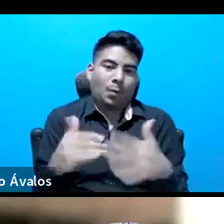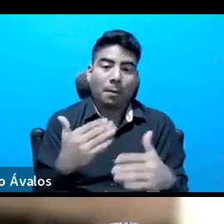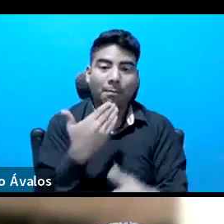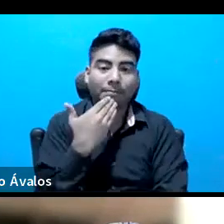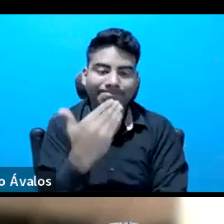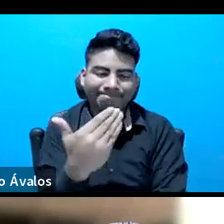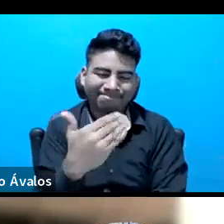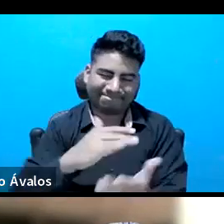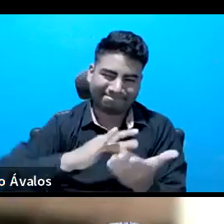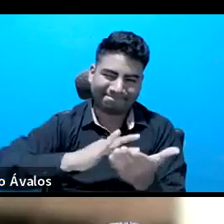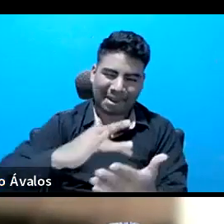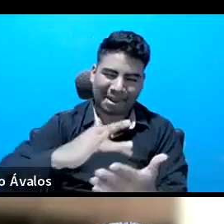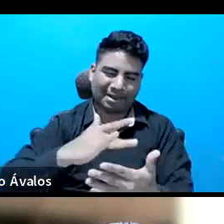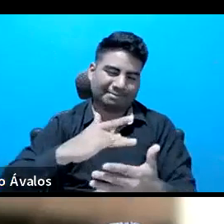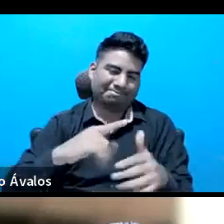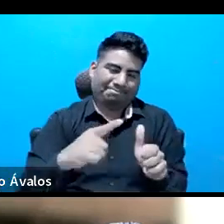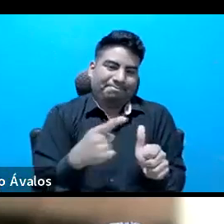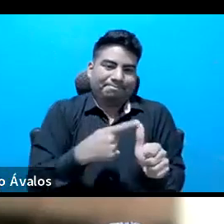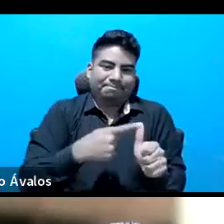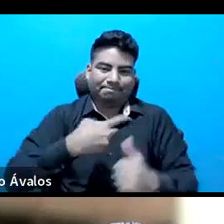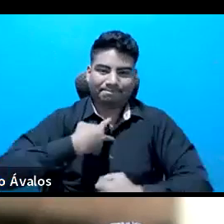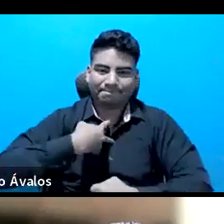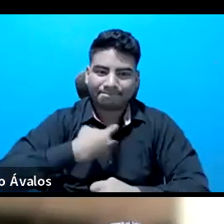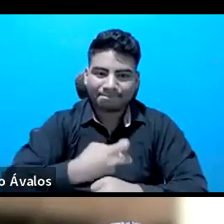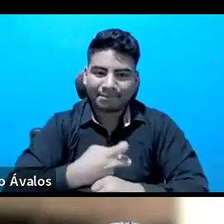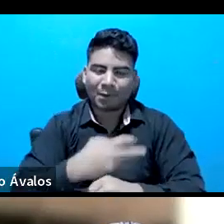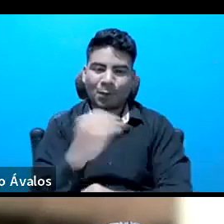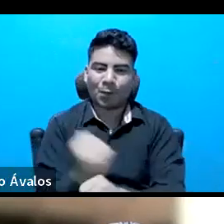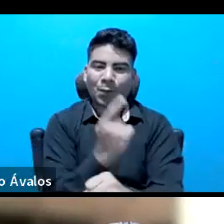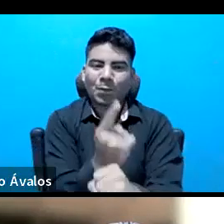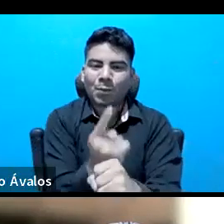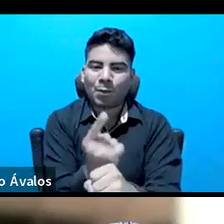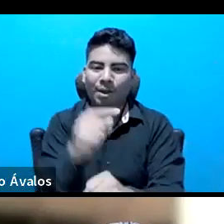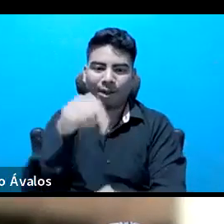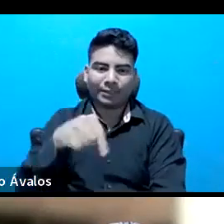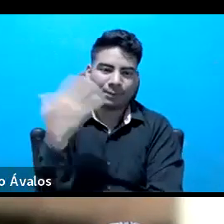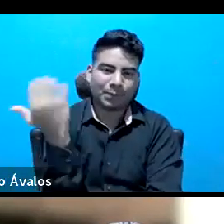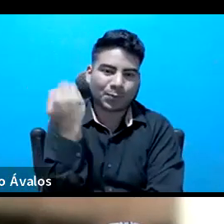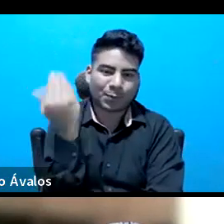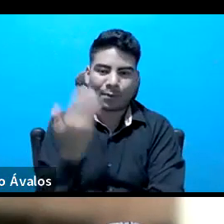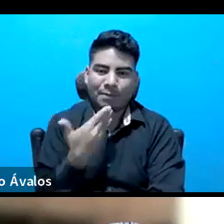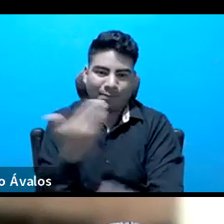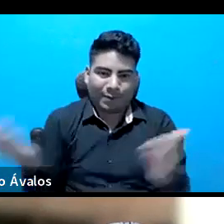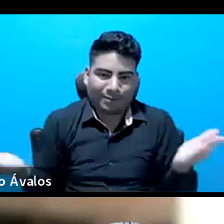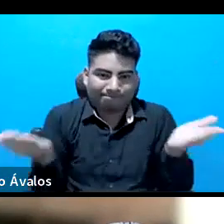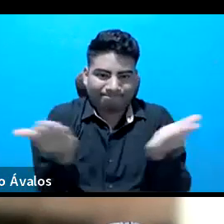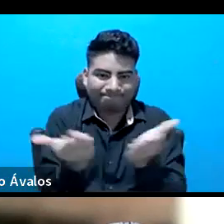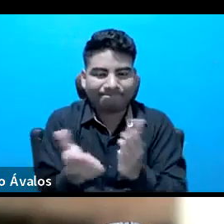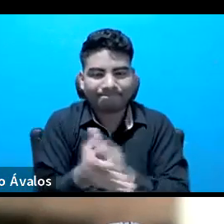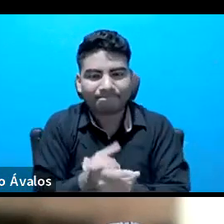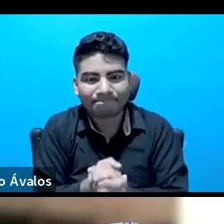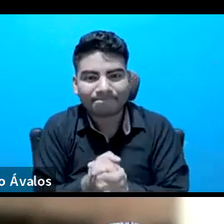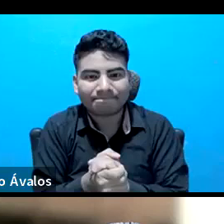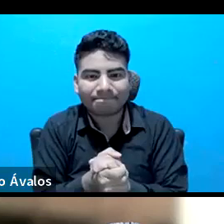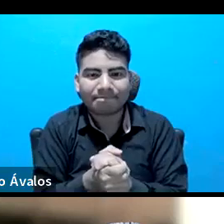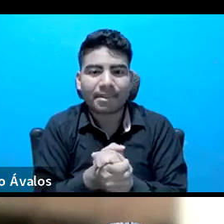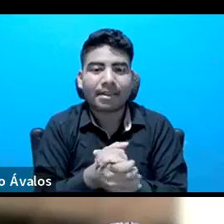Más. Muchas Más. Muchas gracias a todos. Primero, por la invitación, por el espacio Este